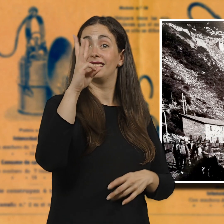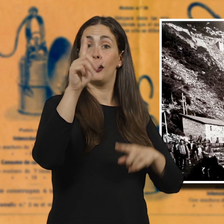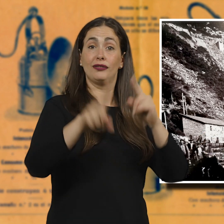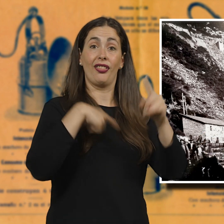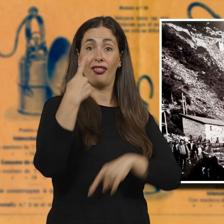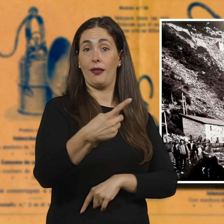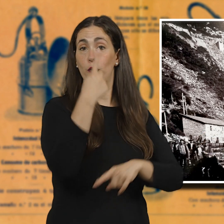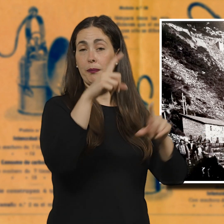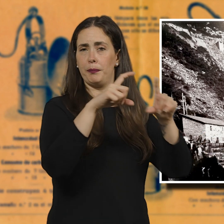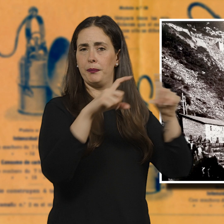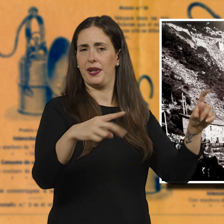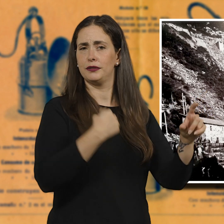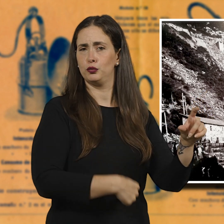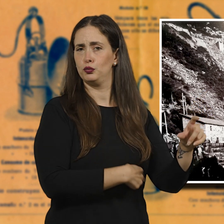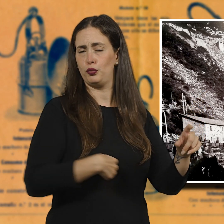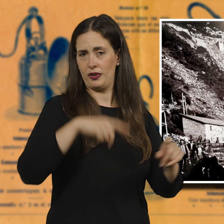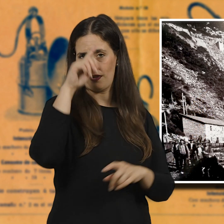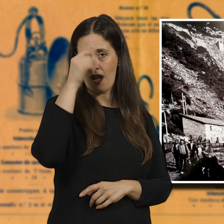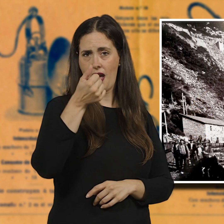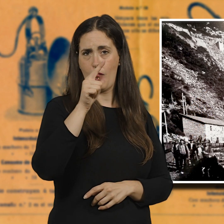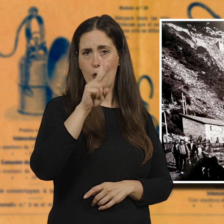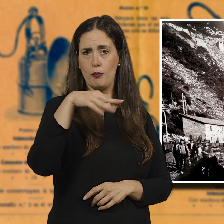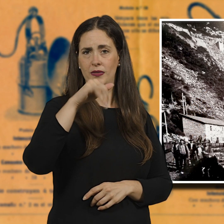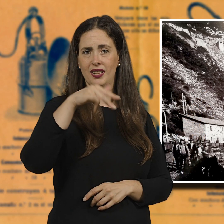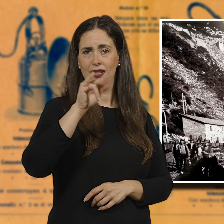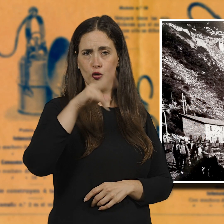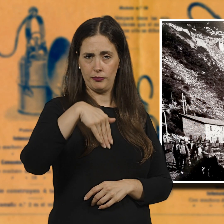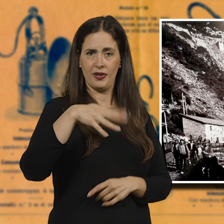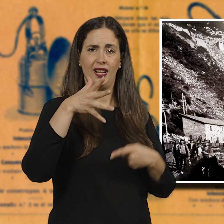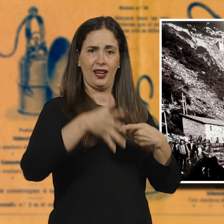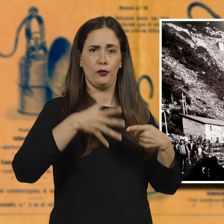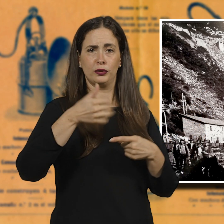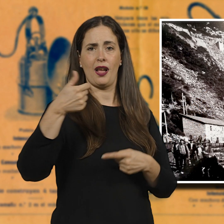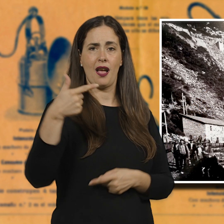Tres anys més tard l’empresa suïssa Aluminium Industrie AG